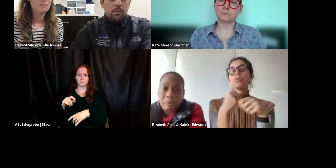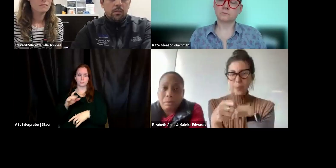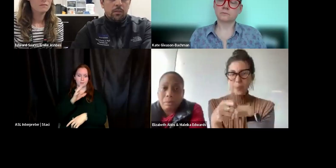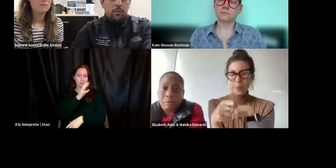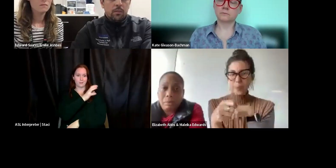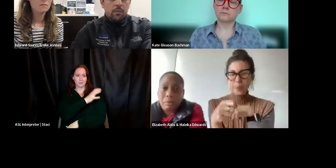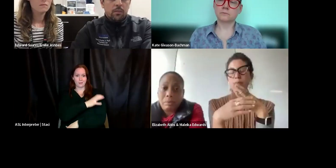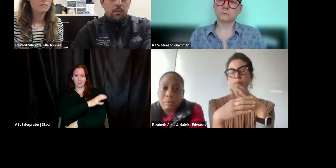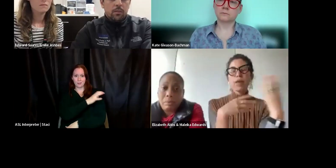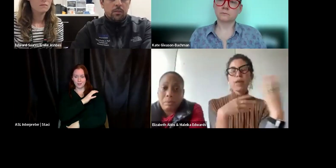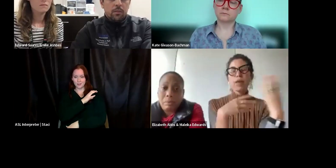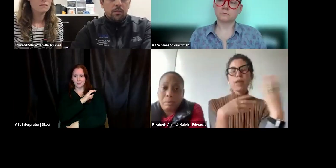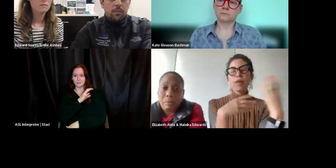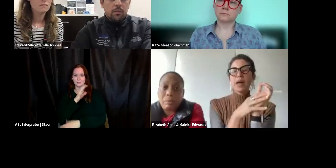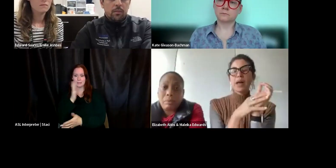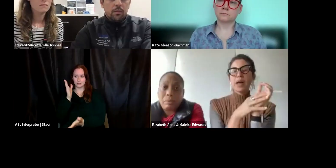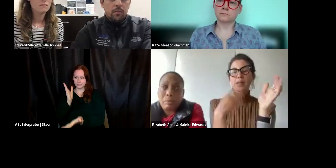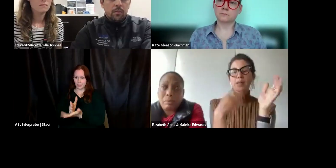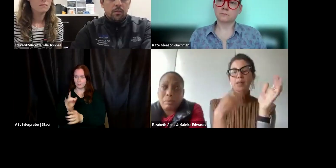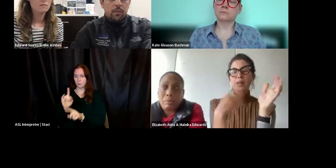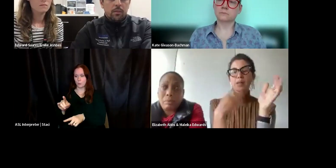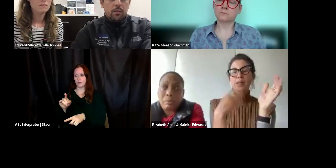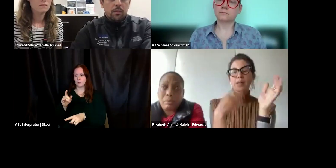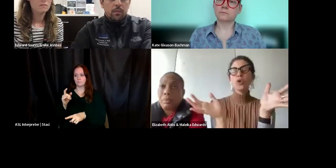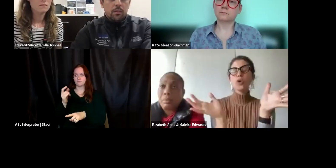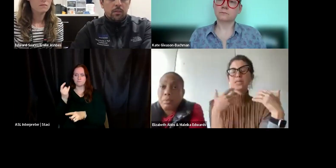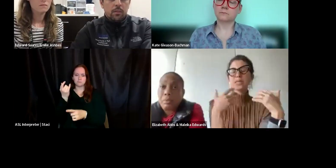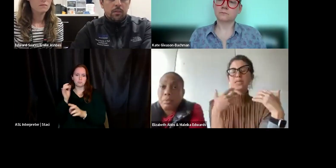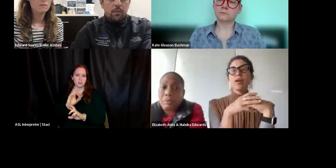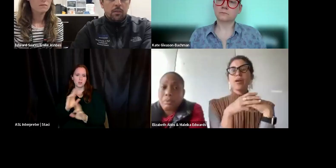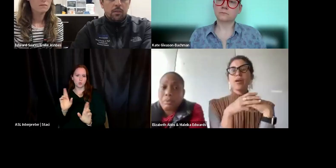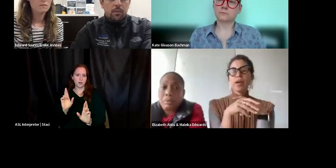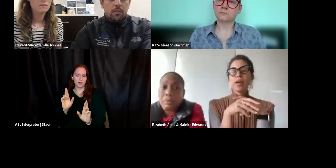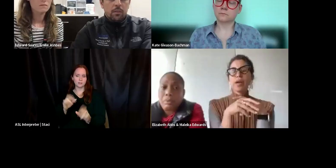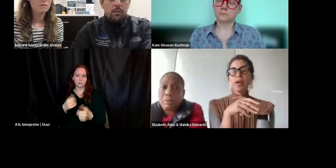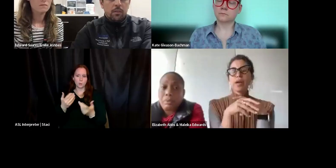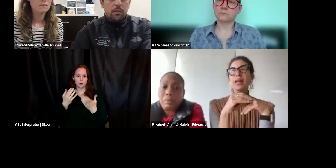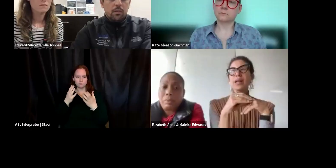de averiguar cuál es el método preferido para esa oficina.